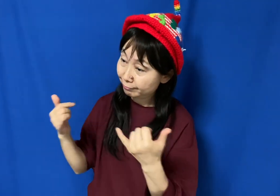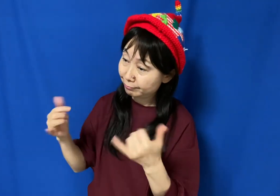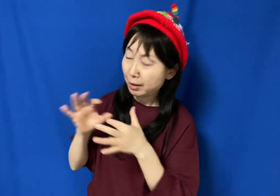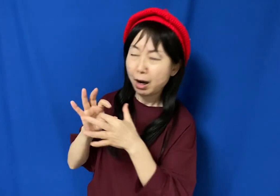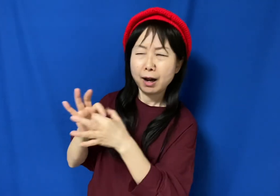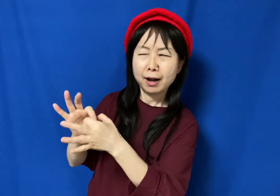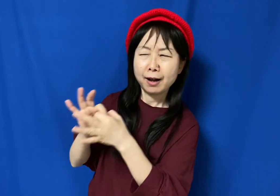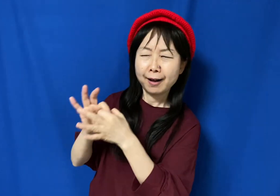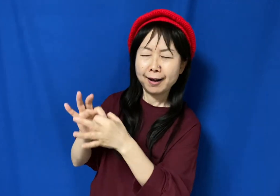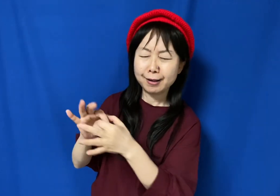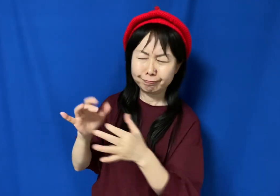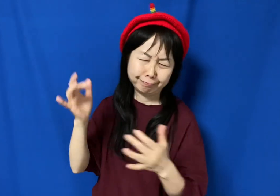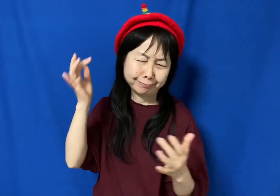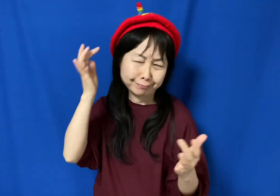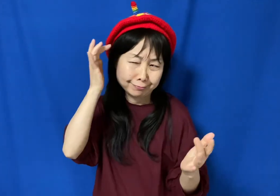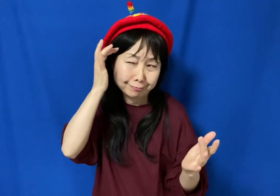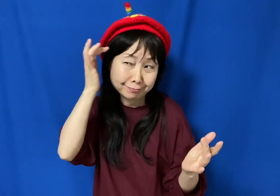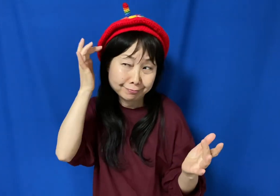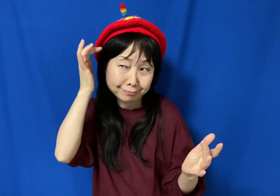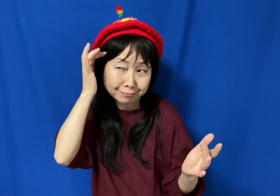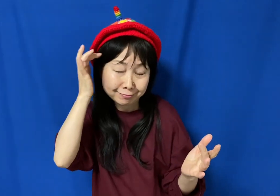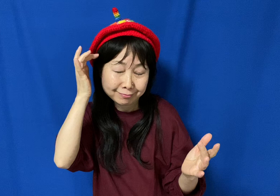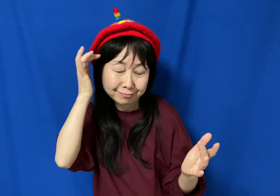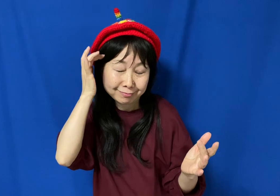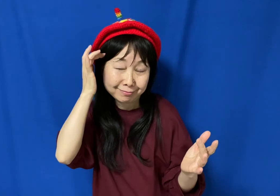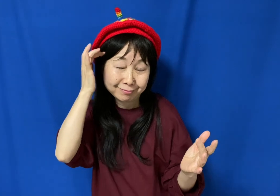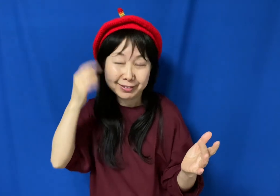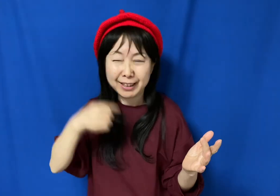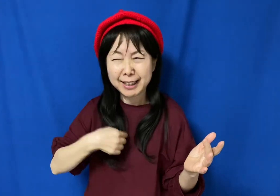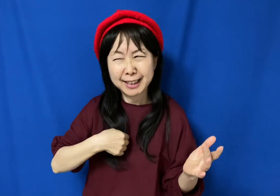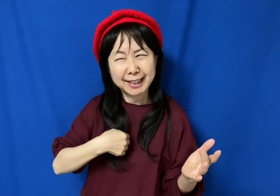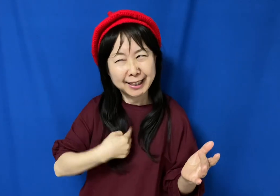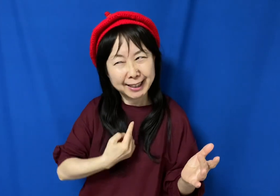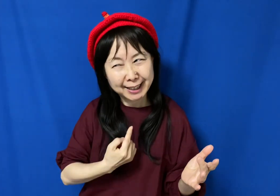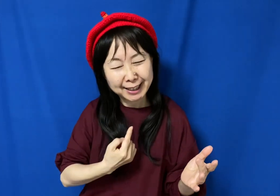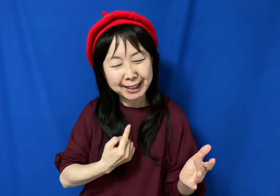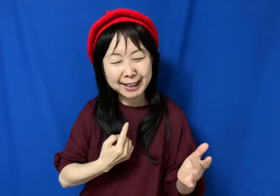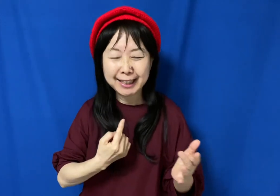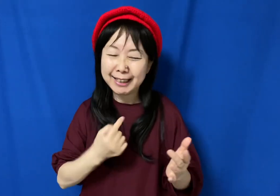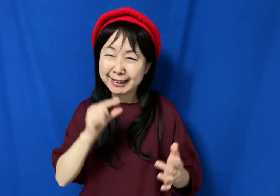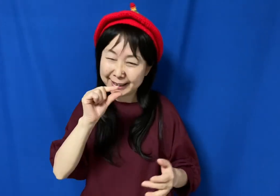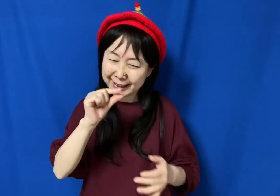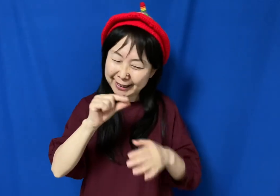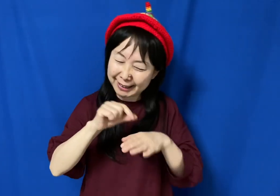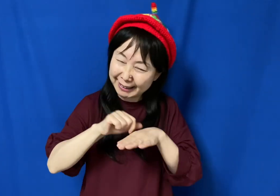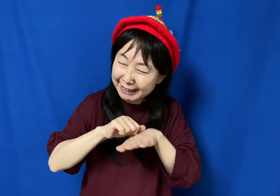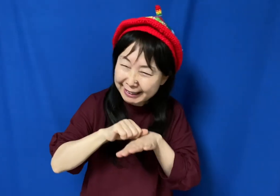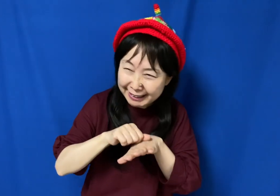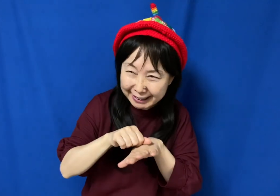関わりも持てあます この身には（手話：自分自身） ちと酷な（手話：少し・きびしい）